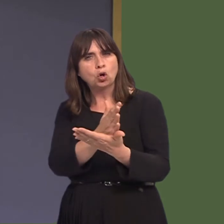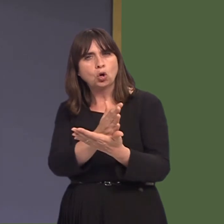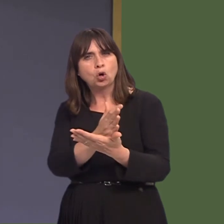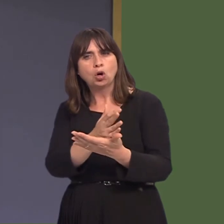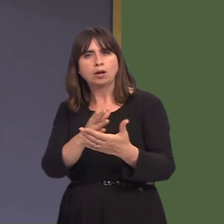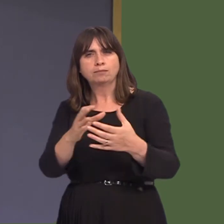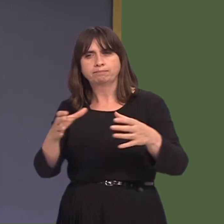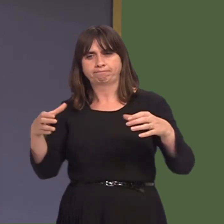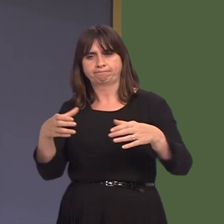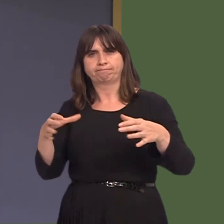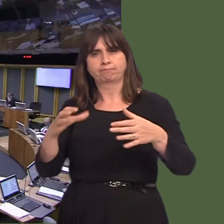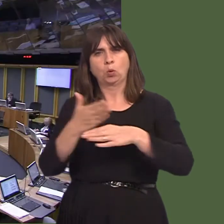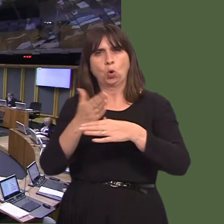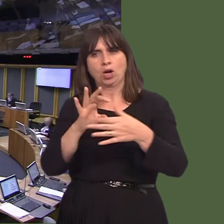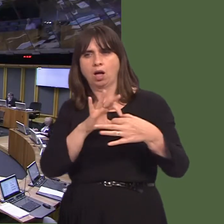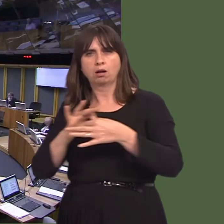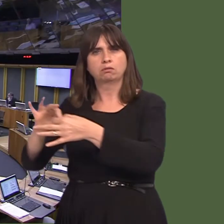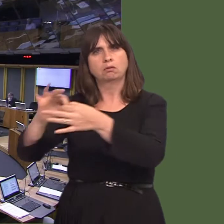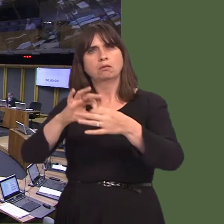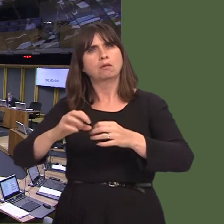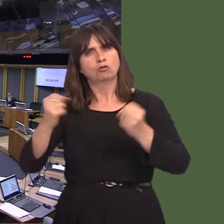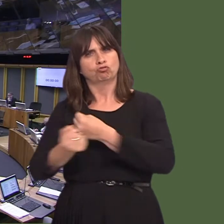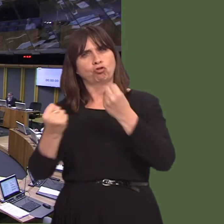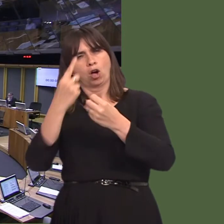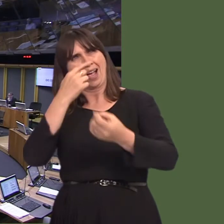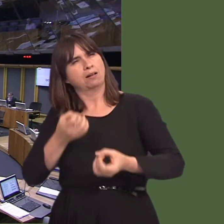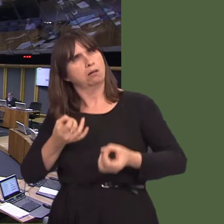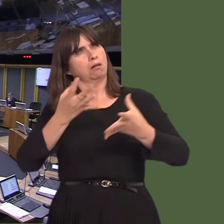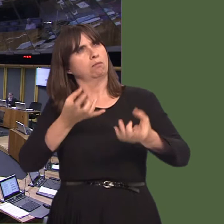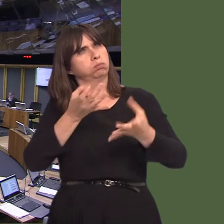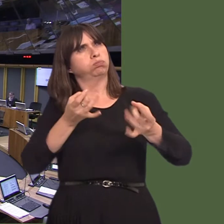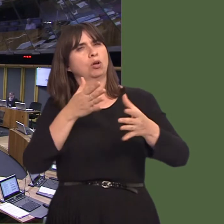syín ymwneud ag ad-drefnu gwasanaethau cyhoeddus? OAQ52253 Carwyn Jones AM: Mae Llywodraeth Cymru yn